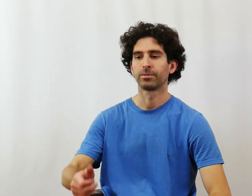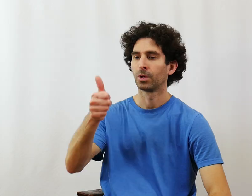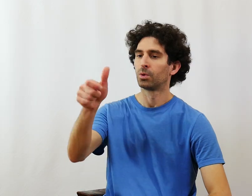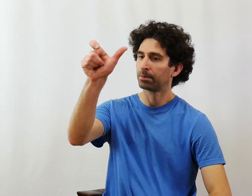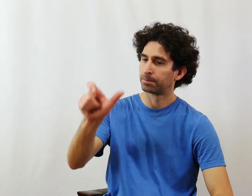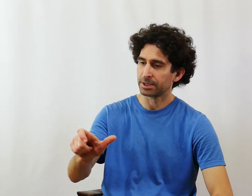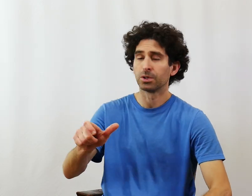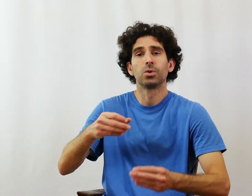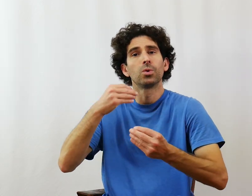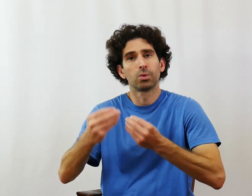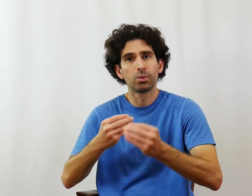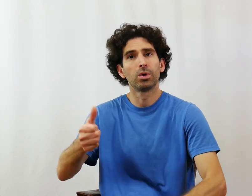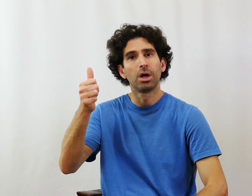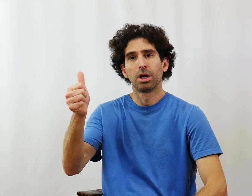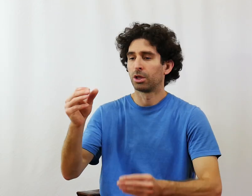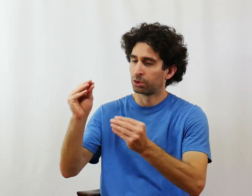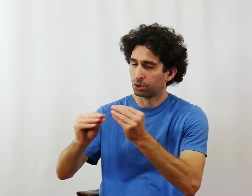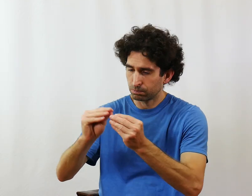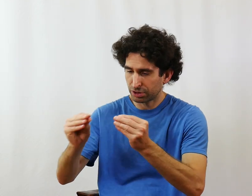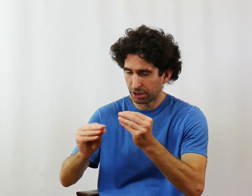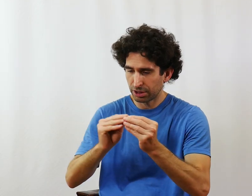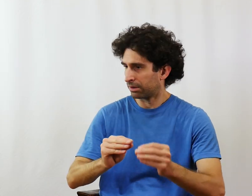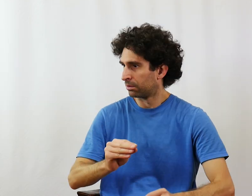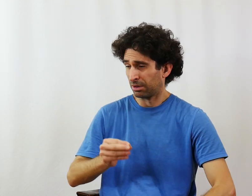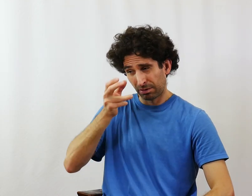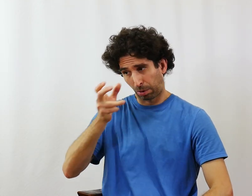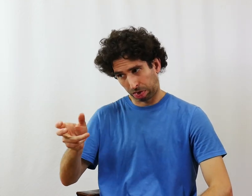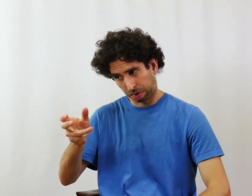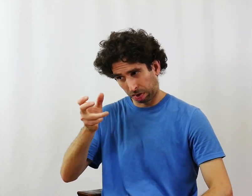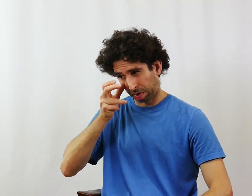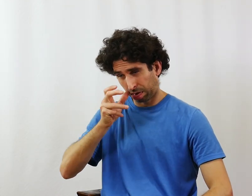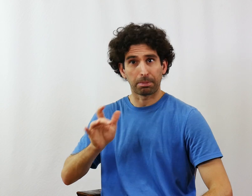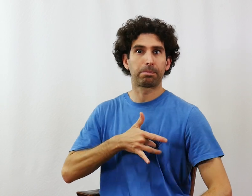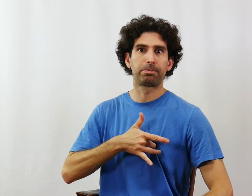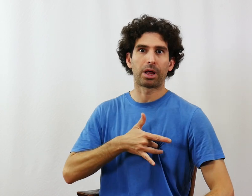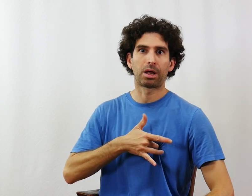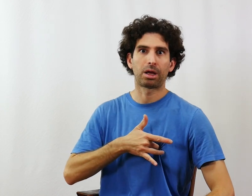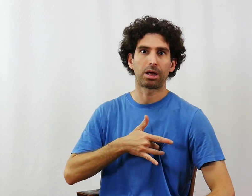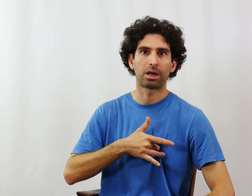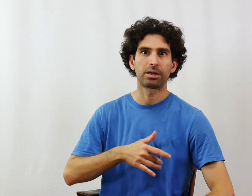Qu'une personne ou un objet attire notre attention. Cela nous plait.